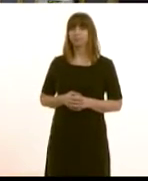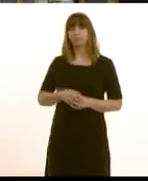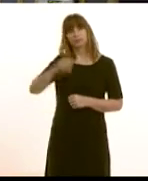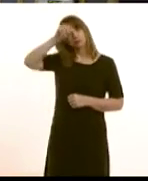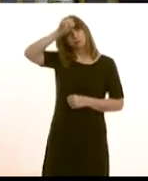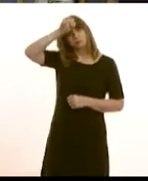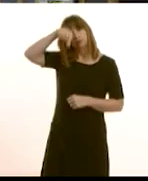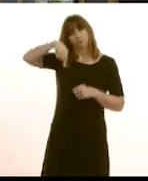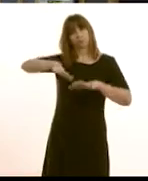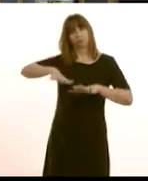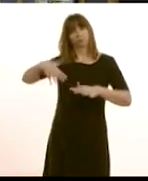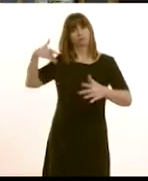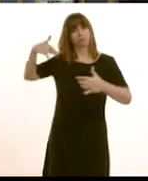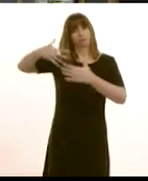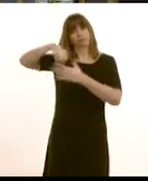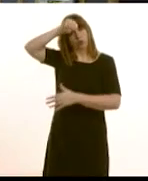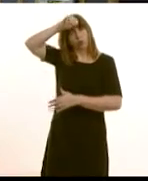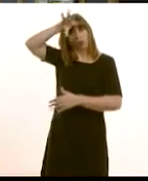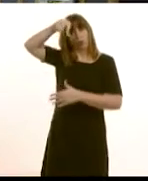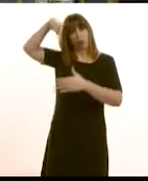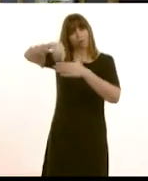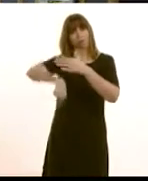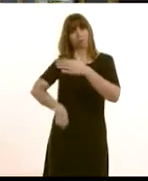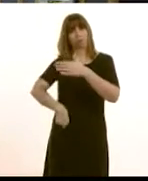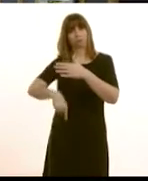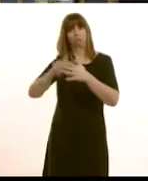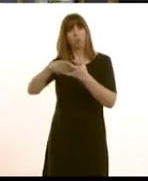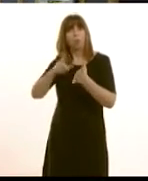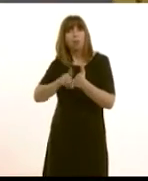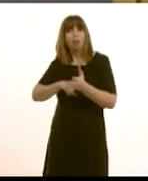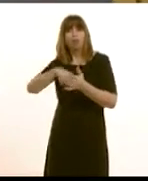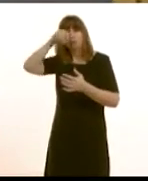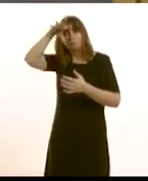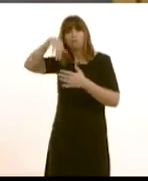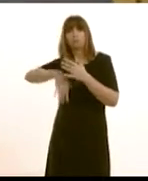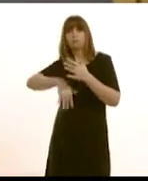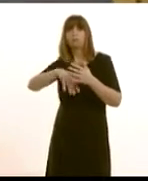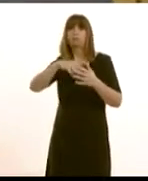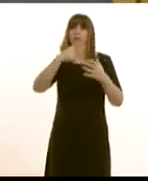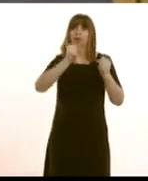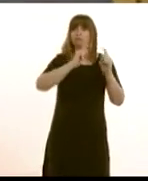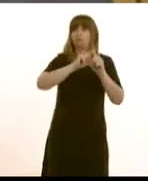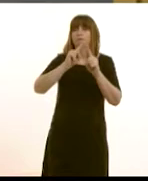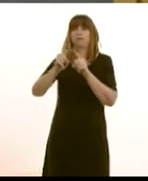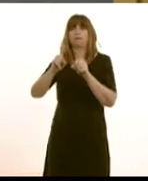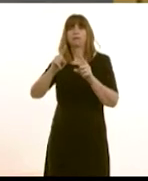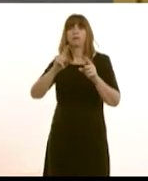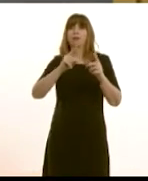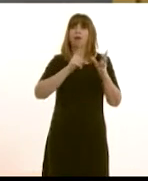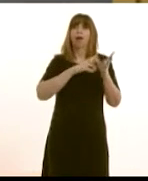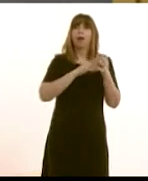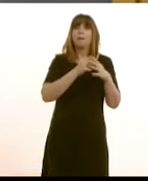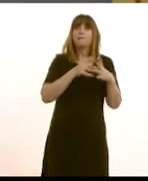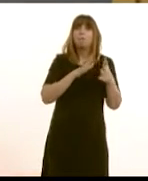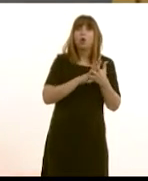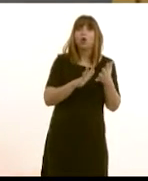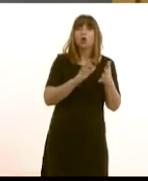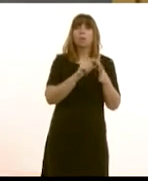Parys yn Amlwch, a Phorth Amlwch, a, rwan, amgueddfa Canolfan y Deyrnas Gopr, yn ffenest